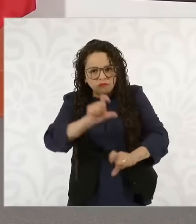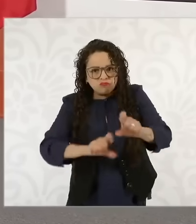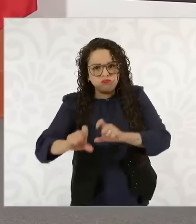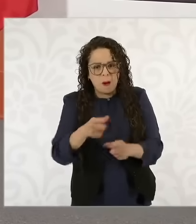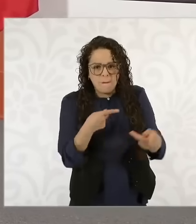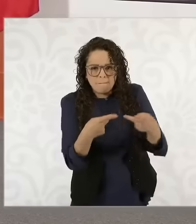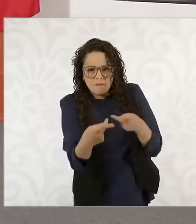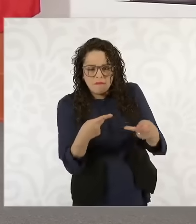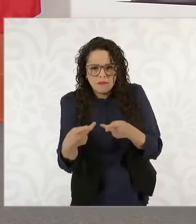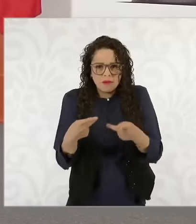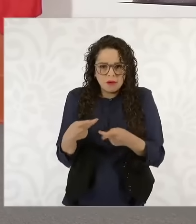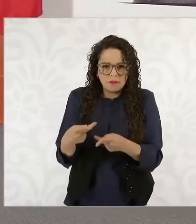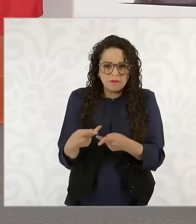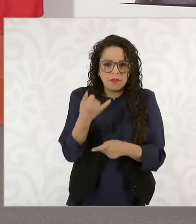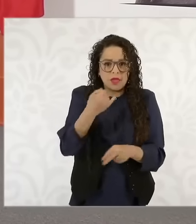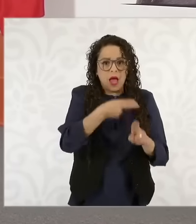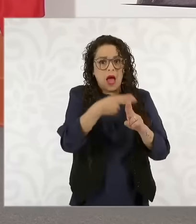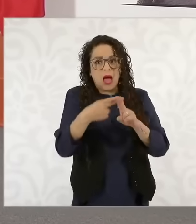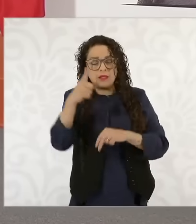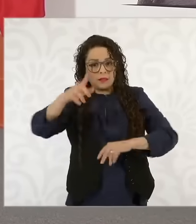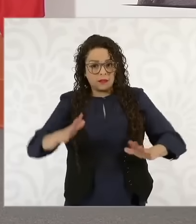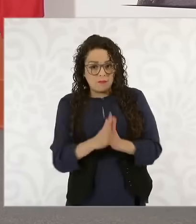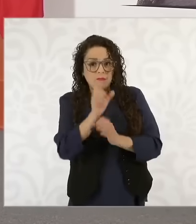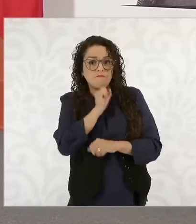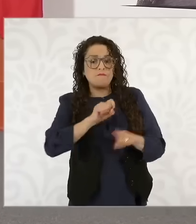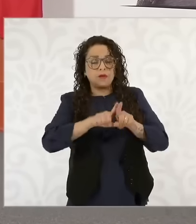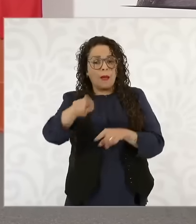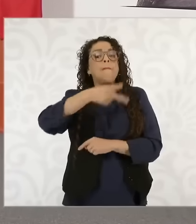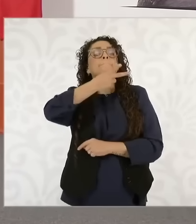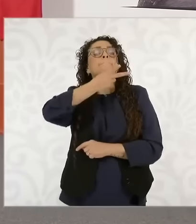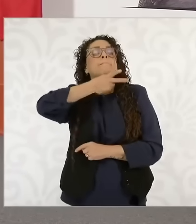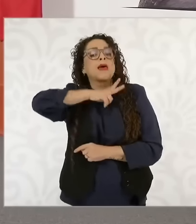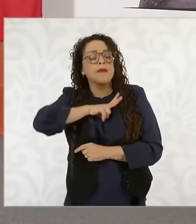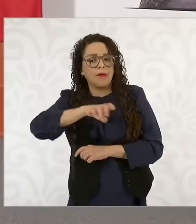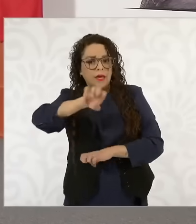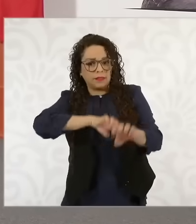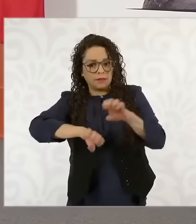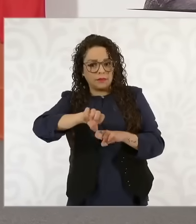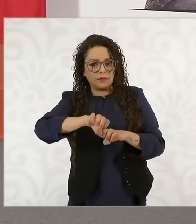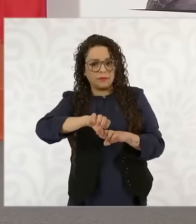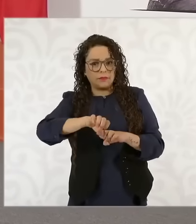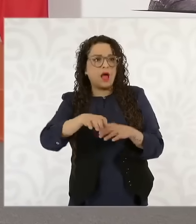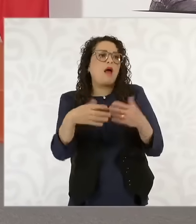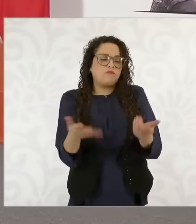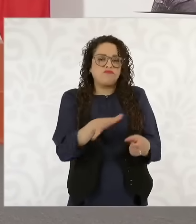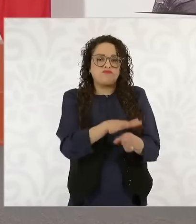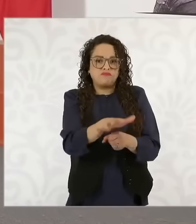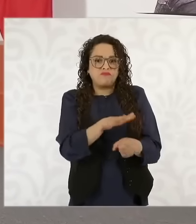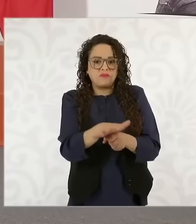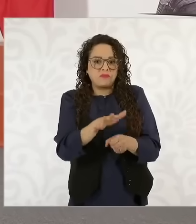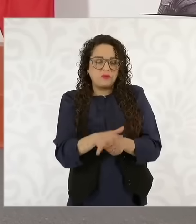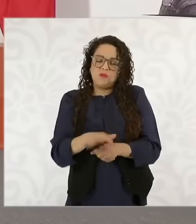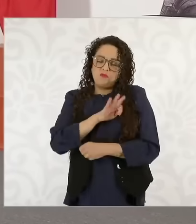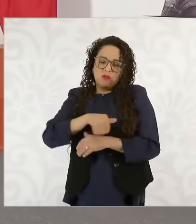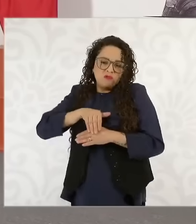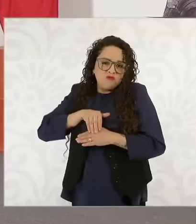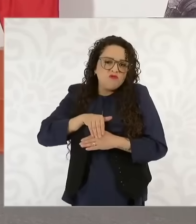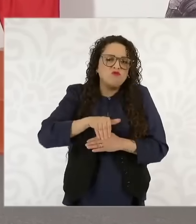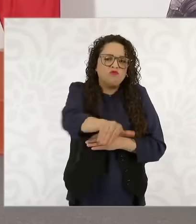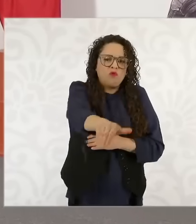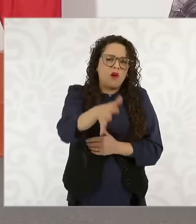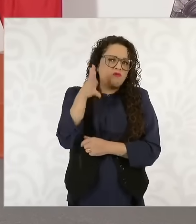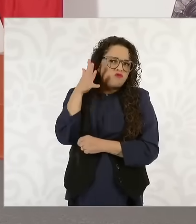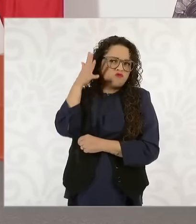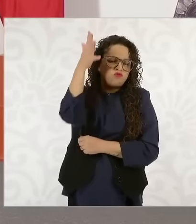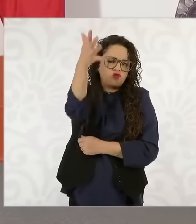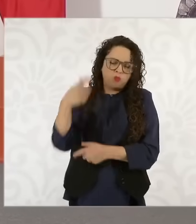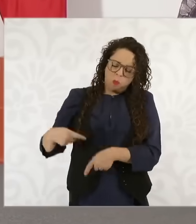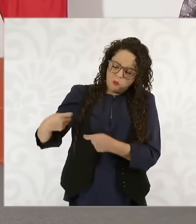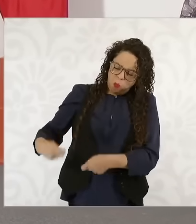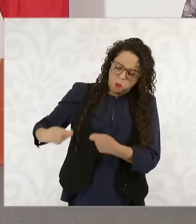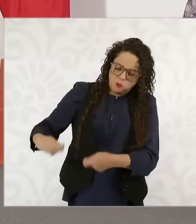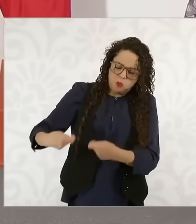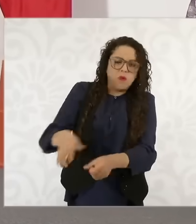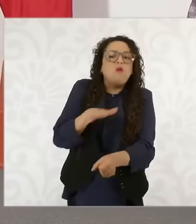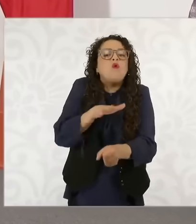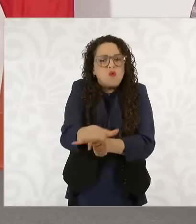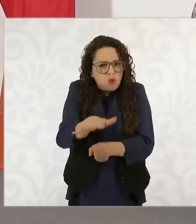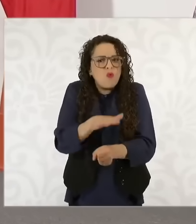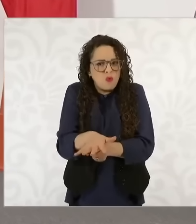a incursionar Pemex y la garantía de Pemex para muchas generaciones, además de Pemex,